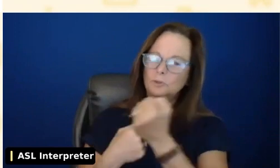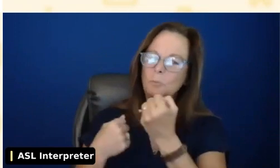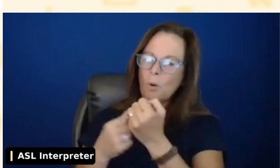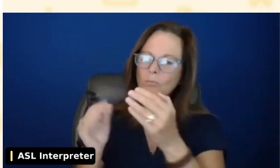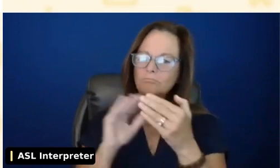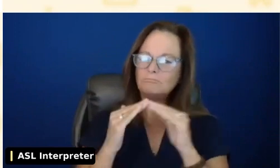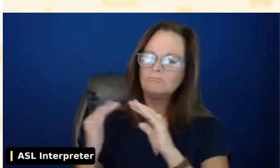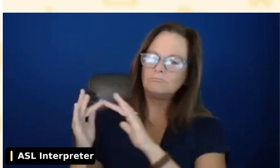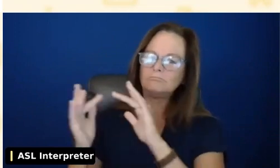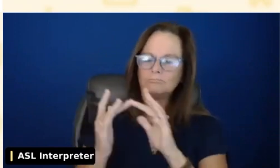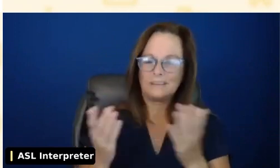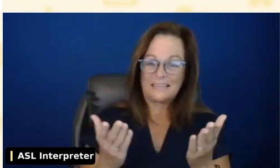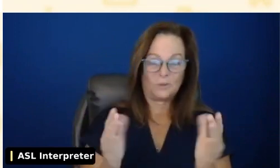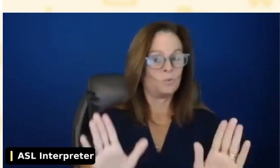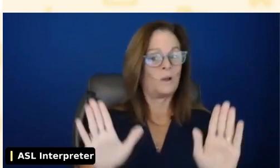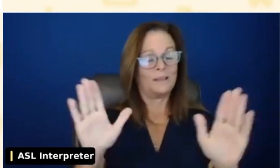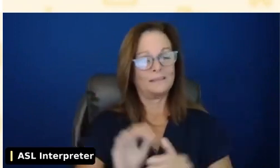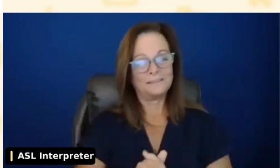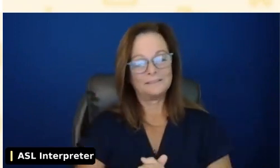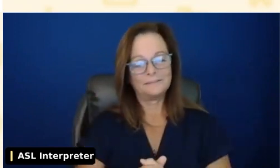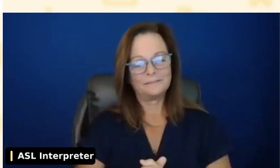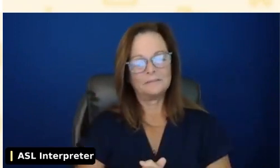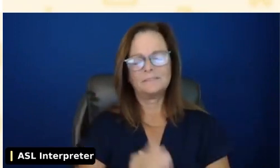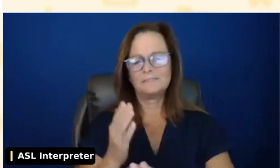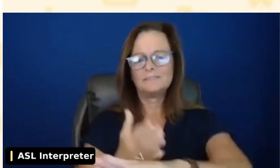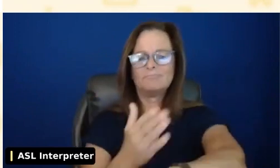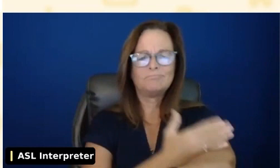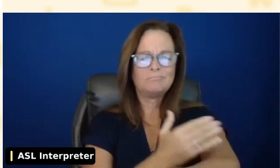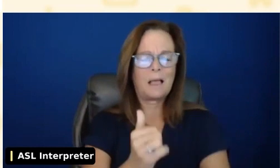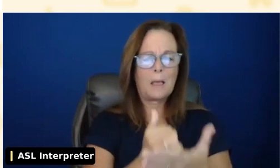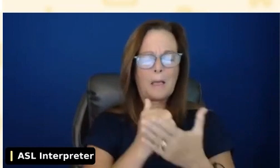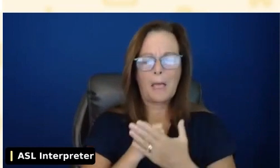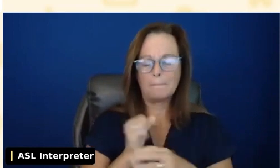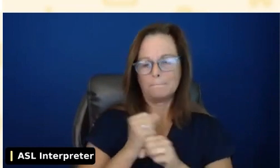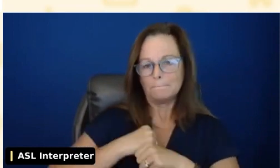eso te ayudará, eso hace una gran diferencia para ayudarte a crear contenido accesible.